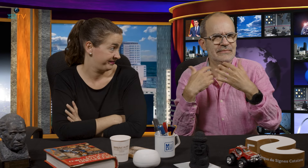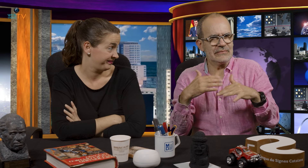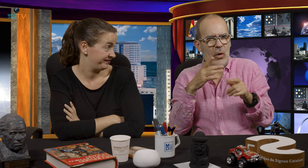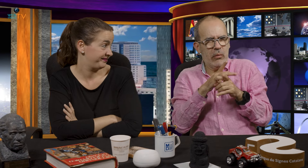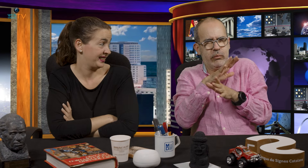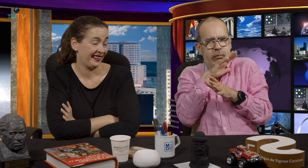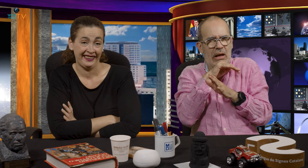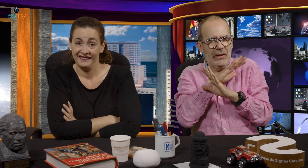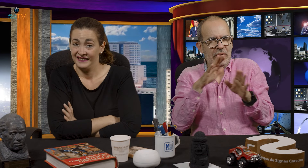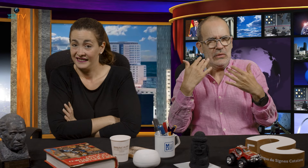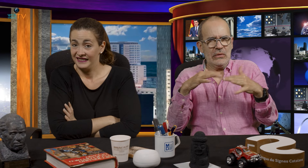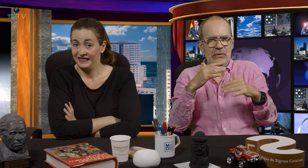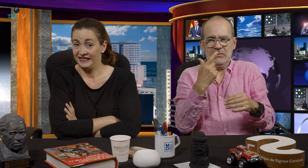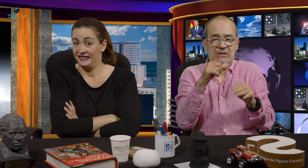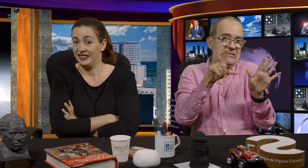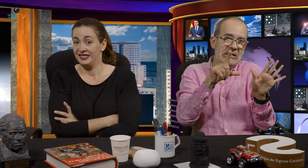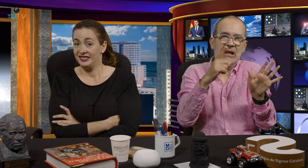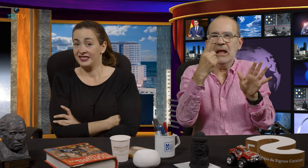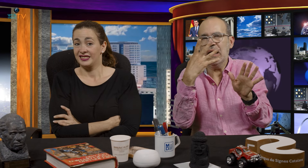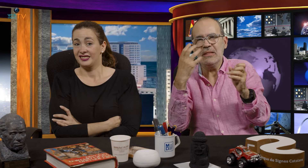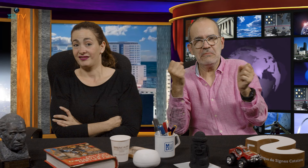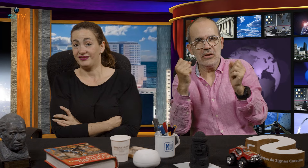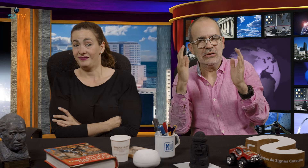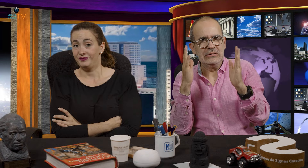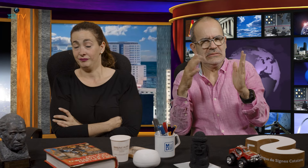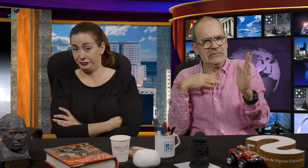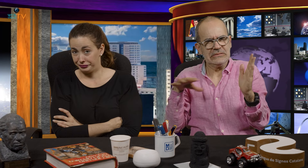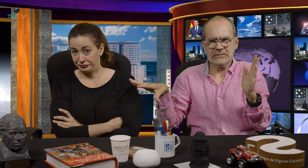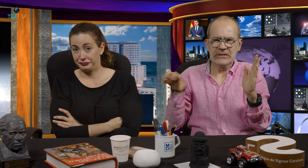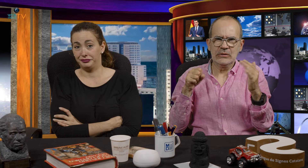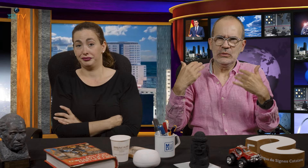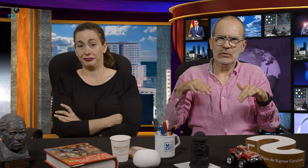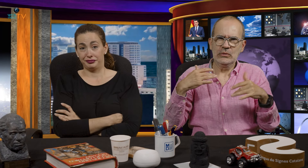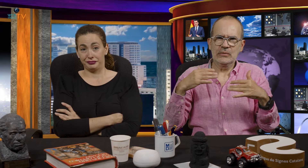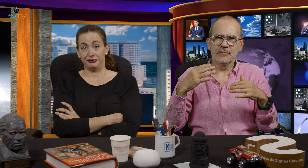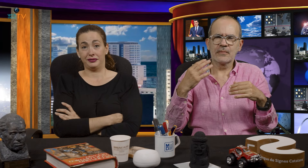Fue una brutalidad. Tanto 7 como 15 millones. Son muchos, te entiendo.